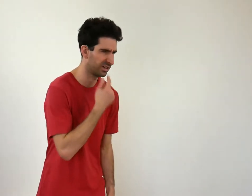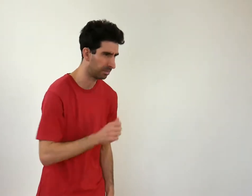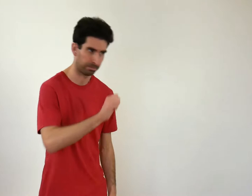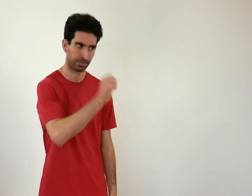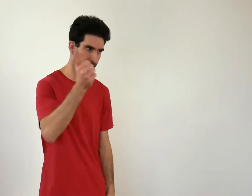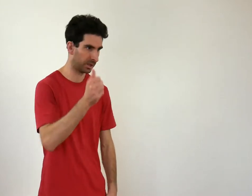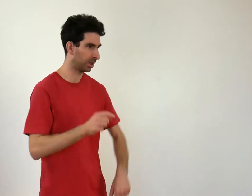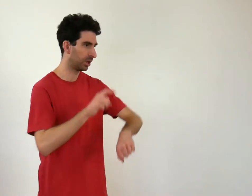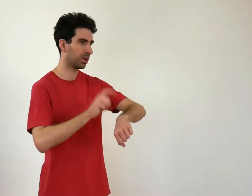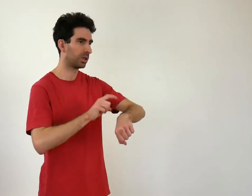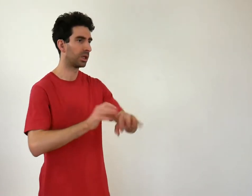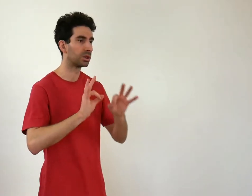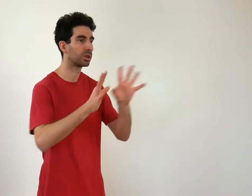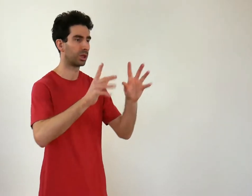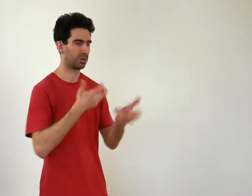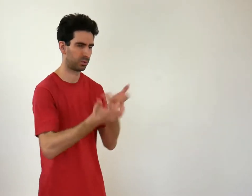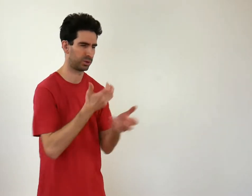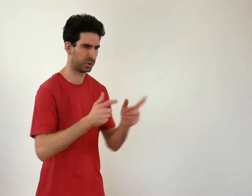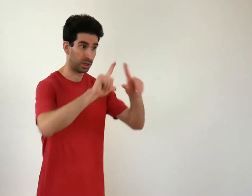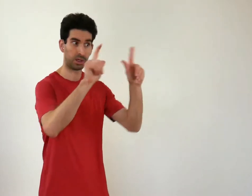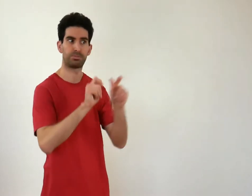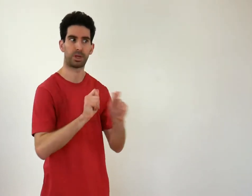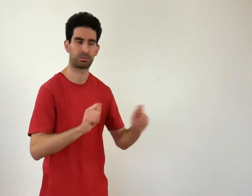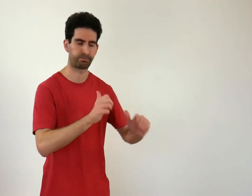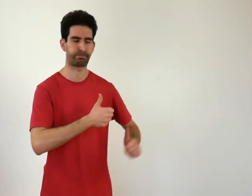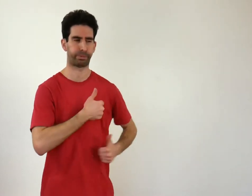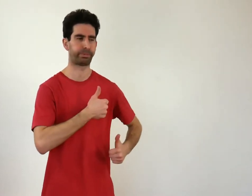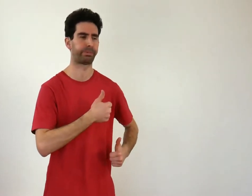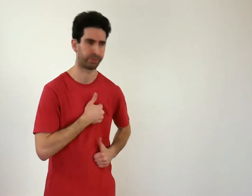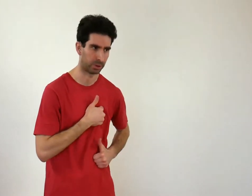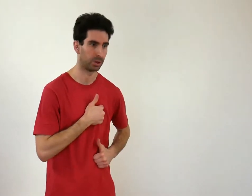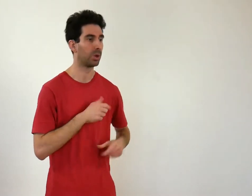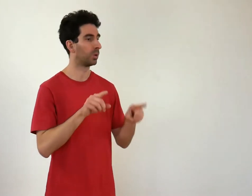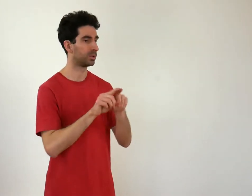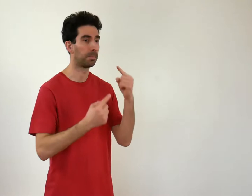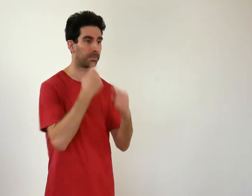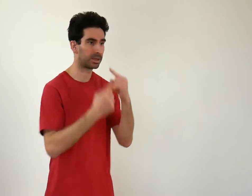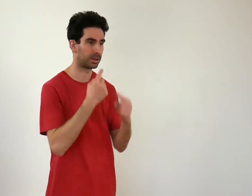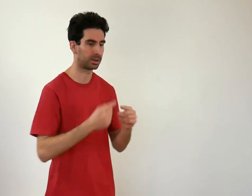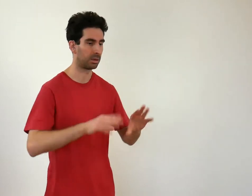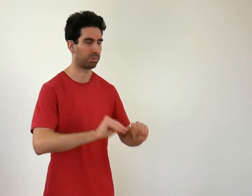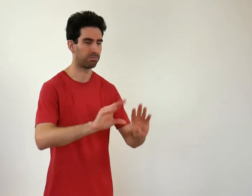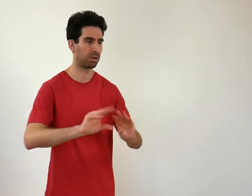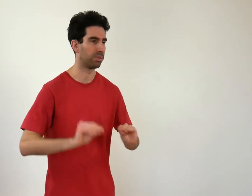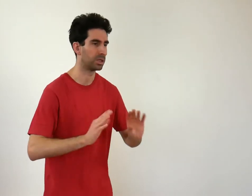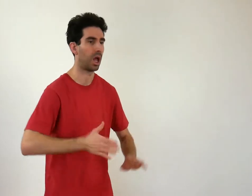D'abord respecter minutieusement le temps de cuisson. Aussi, les pâtes aiment avoir